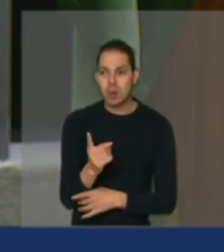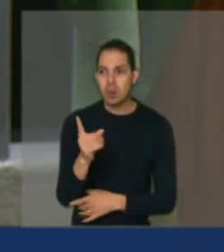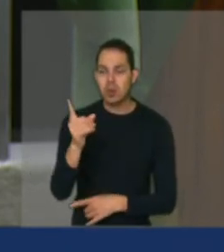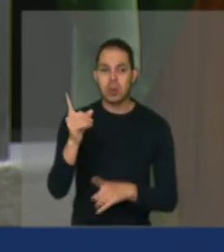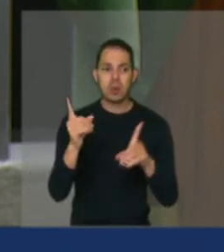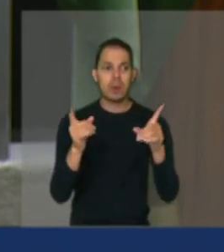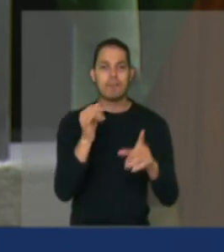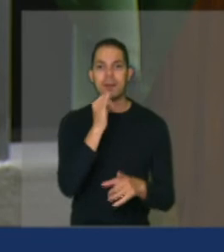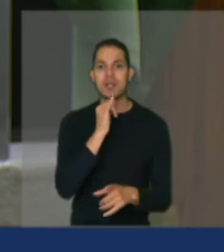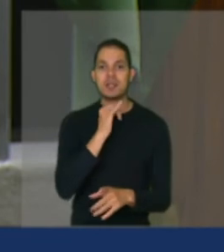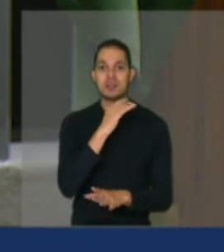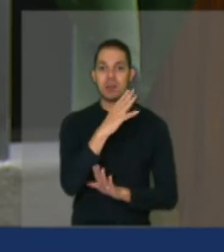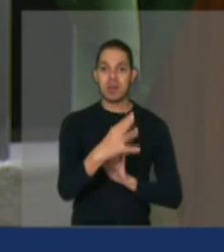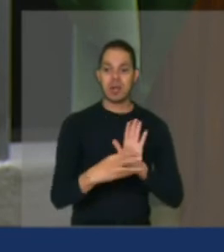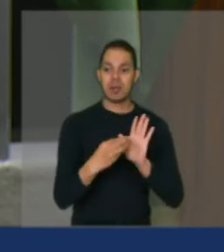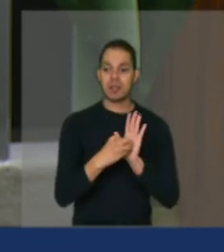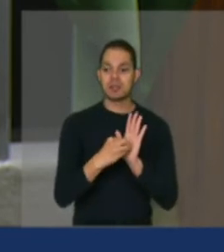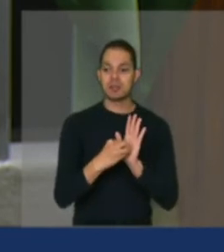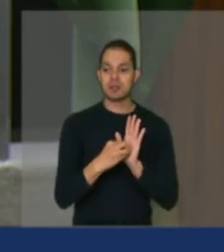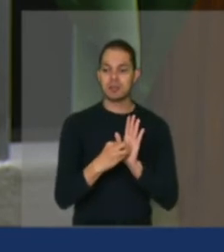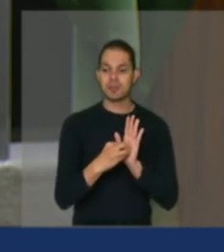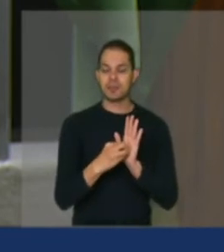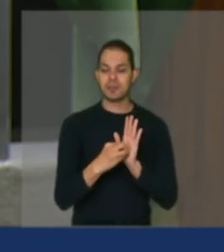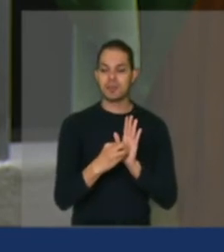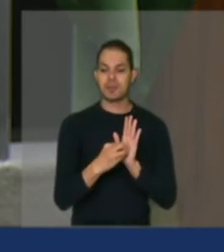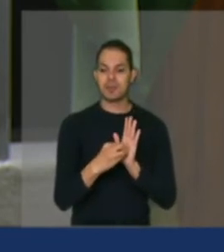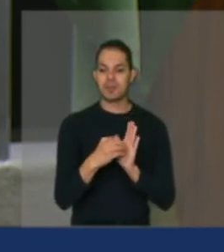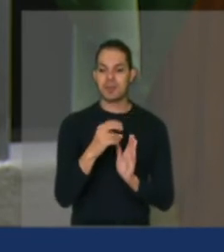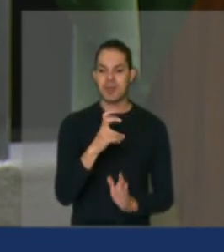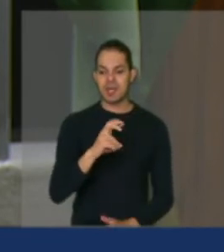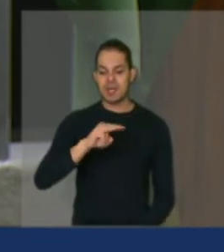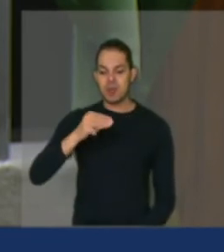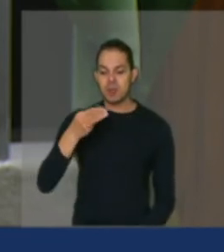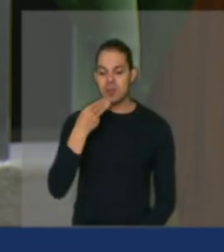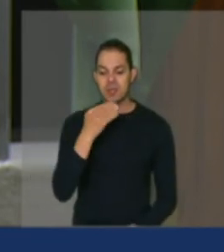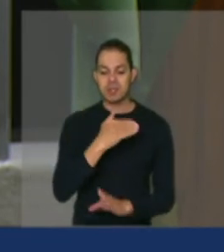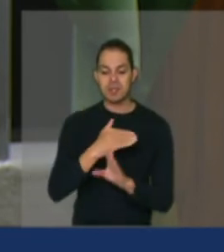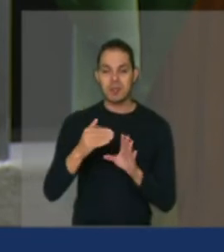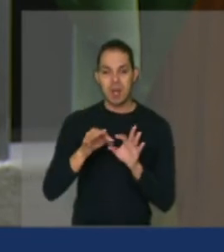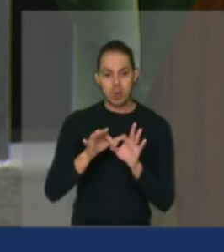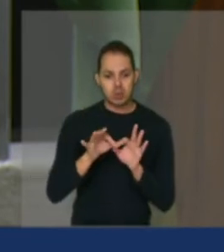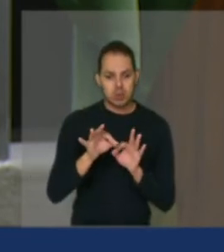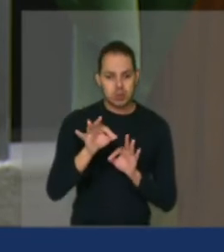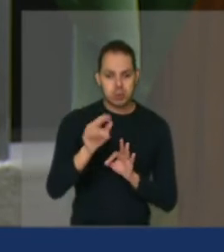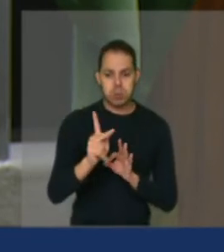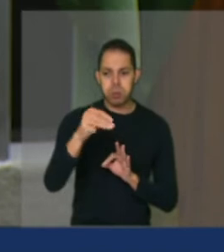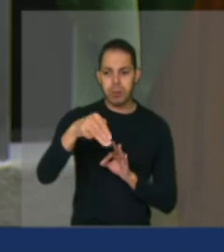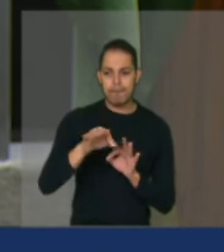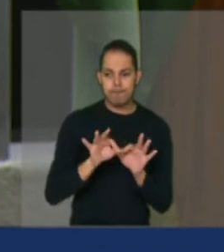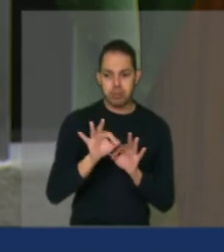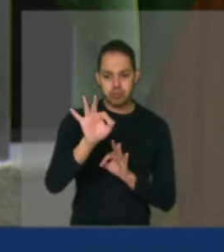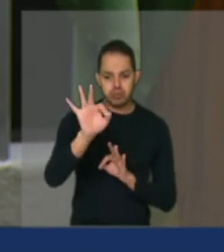BRASIL PROFUNDO, COMO É O CASO DA AMAZÔNIA COM MAIS DE 5 MILHÕES E MEIO DE QUILÔMETROS QUADRADOS. COMO GARANTIR QUE ESSAS CORRESPONDÊNCIAS CHEGUEM AO